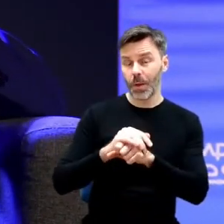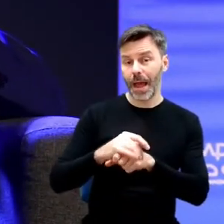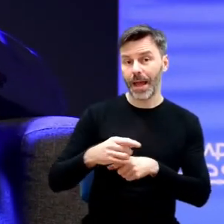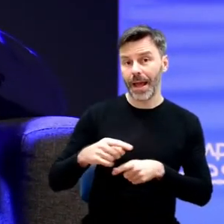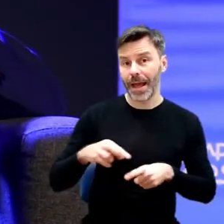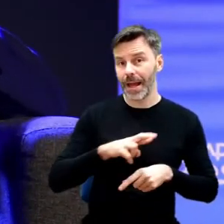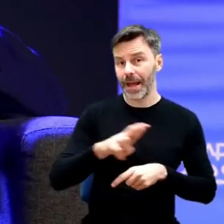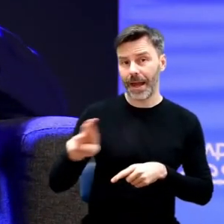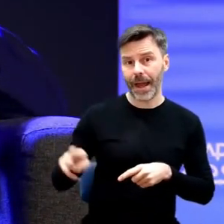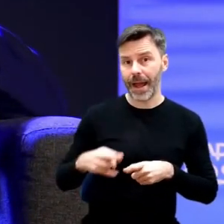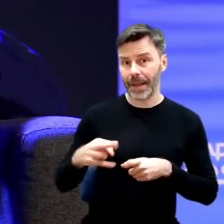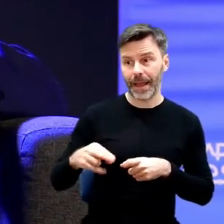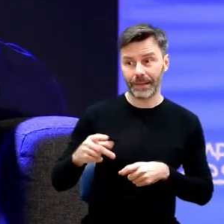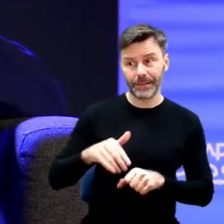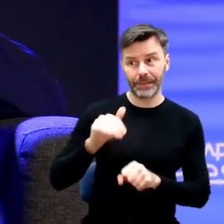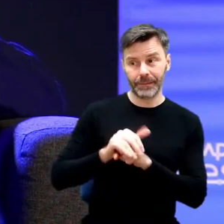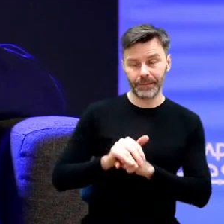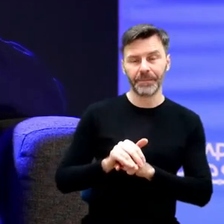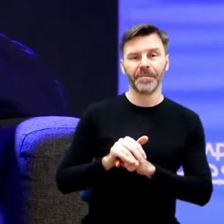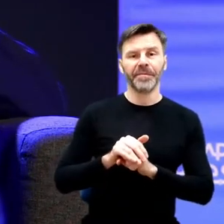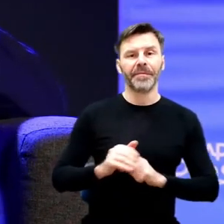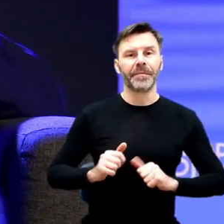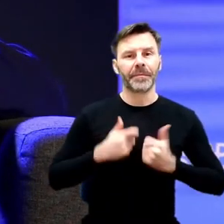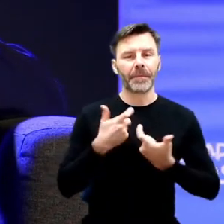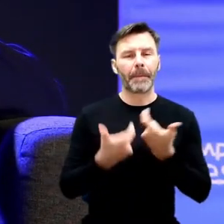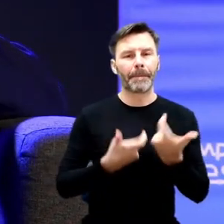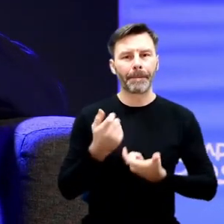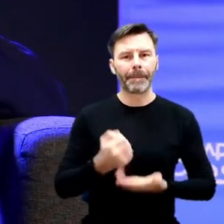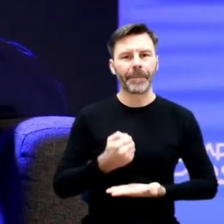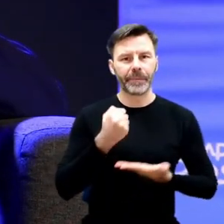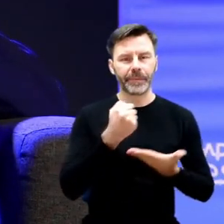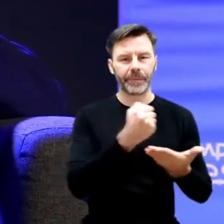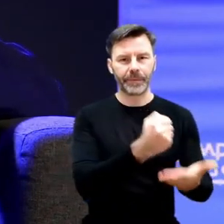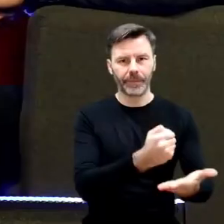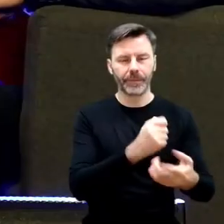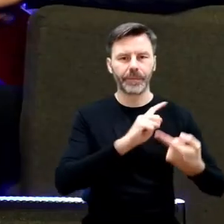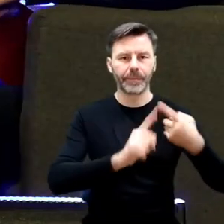na to, żeby jednak kierować odpowiednie środki finansowe na politykę mieszkaniową.